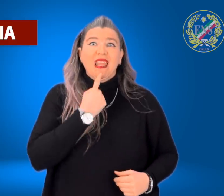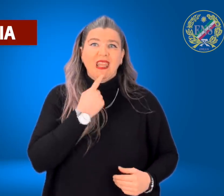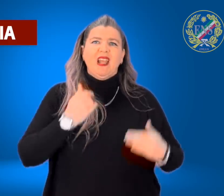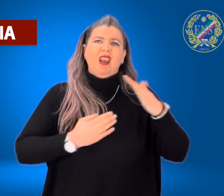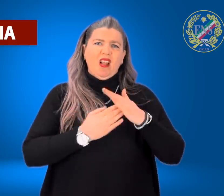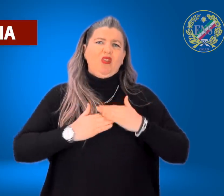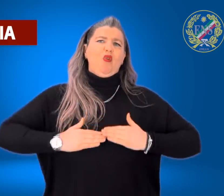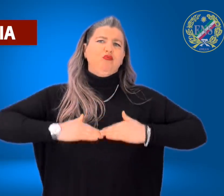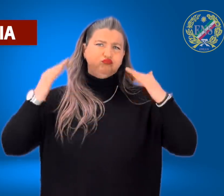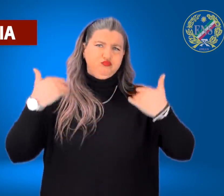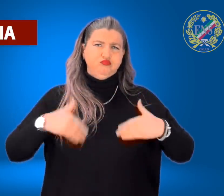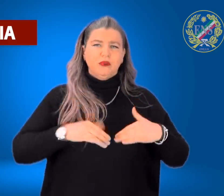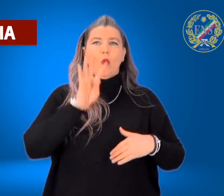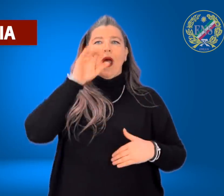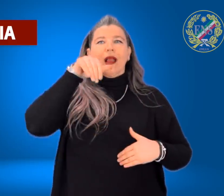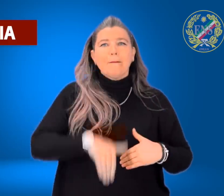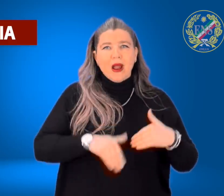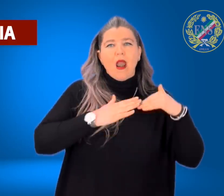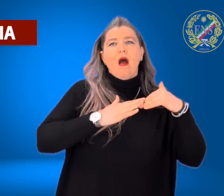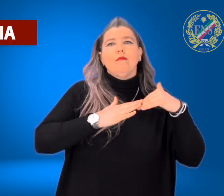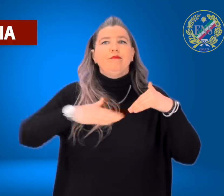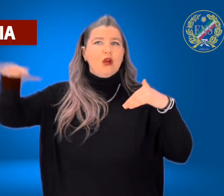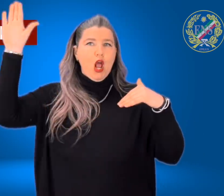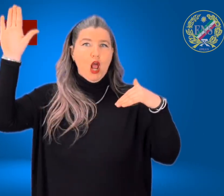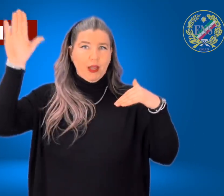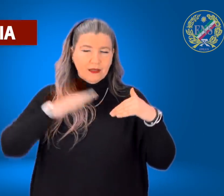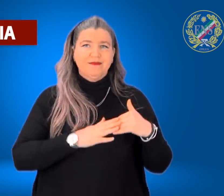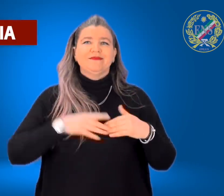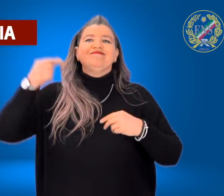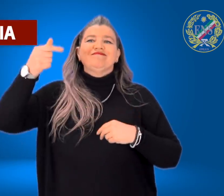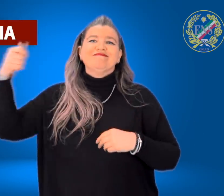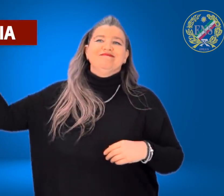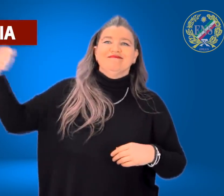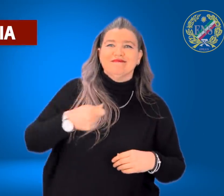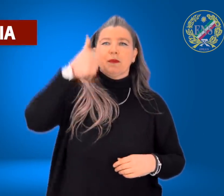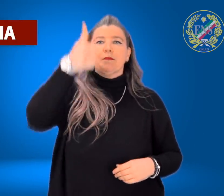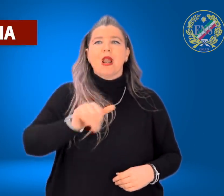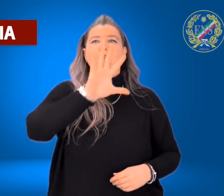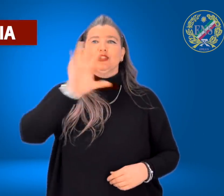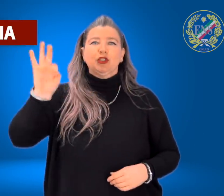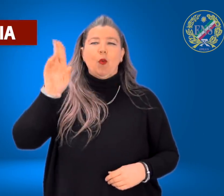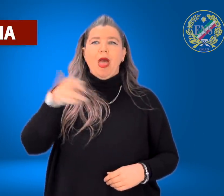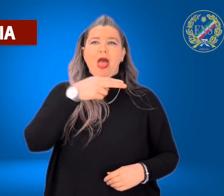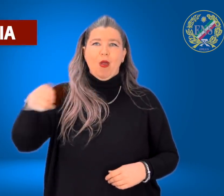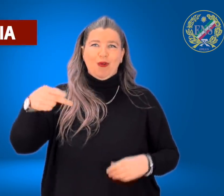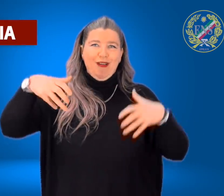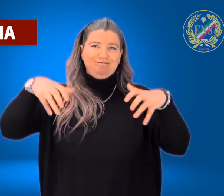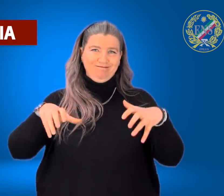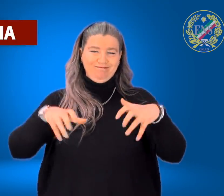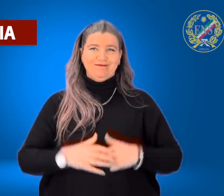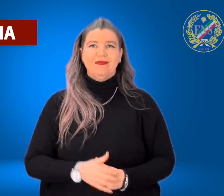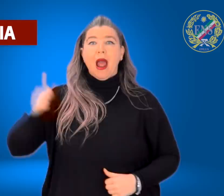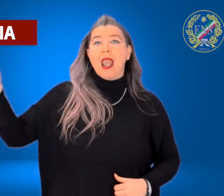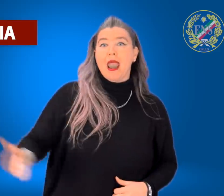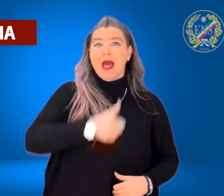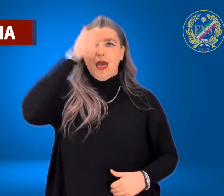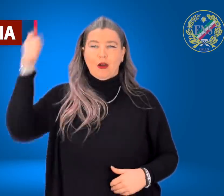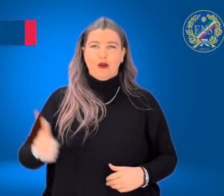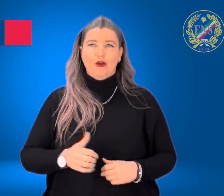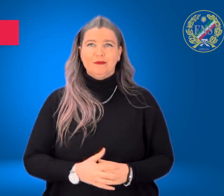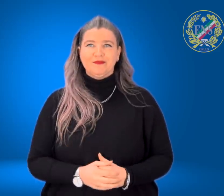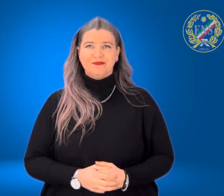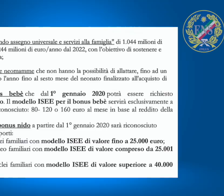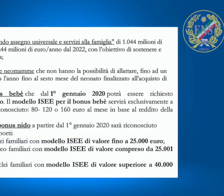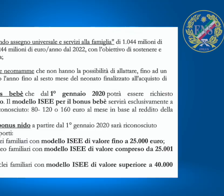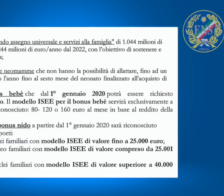1.500 euro per i nuclei familiari con modello ISEE di valore superiore a 40.000